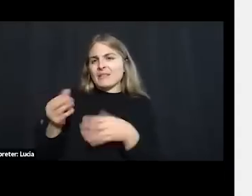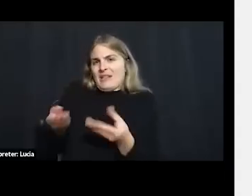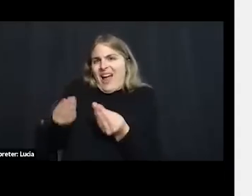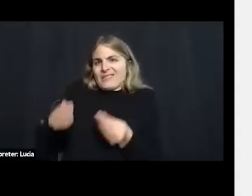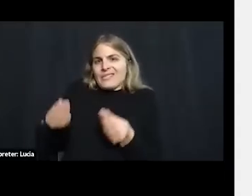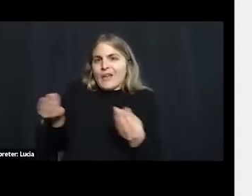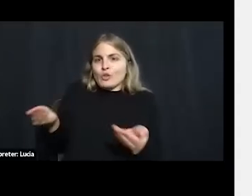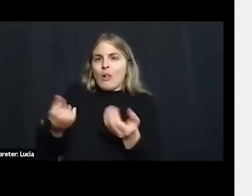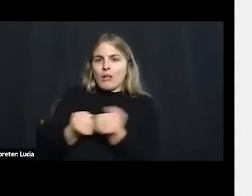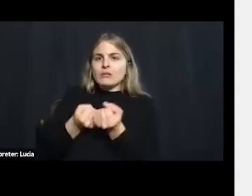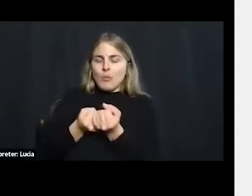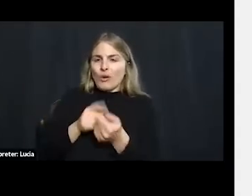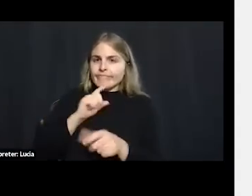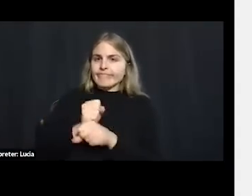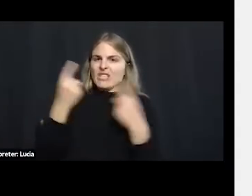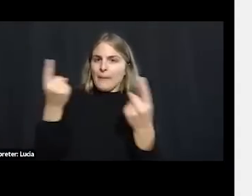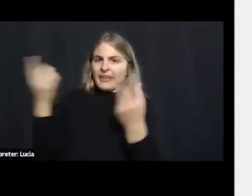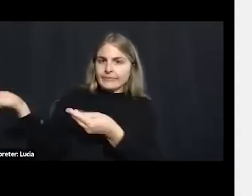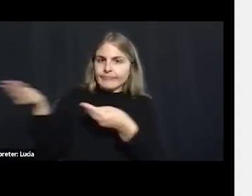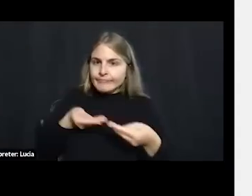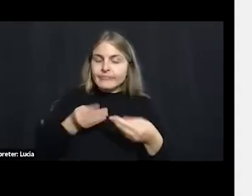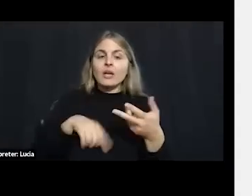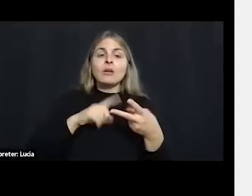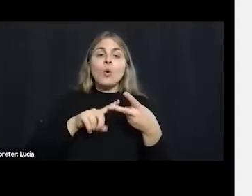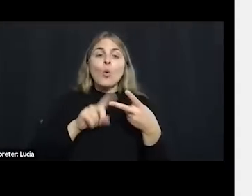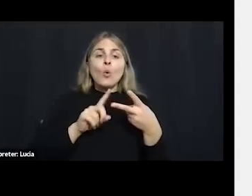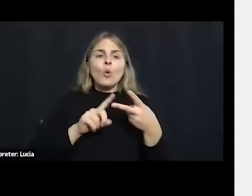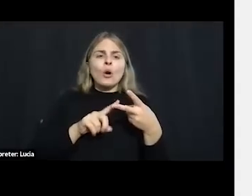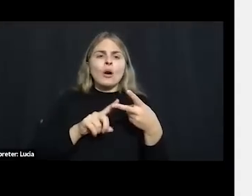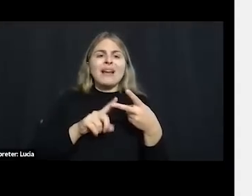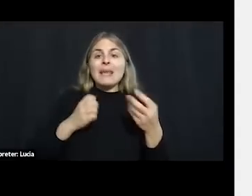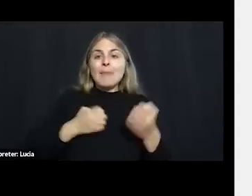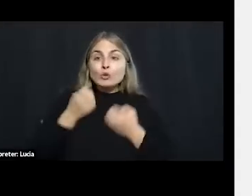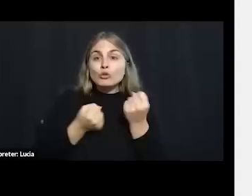que son cosas como escuchar los problemas personales, brindar apoyo emocional,